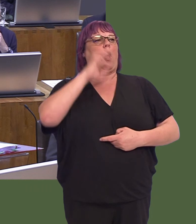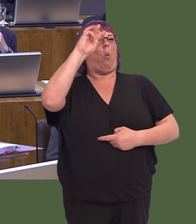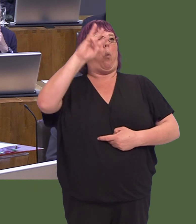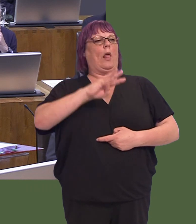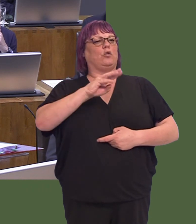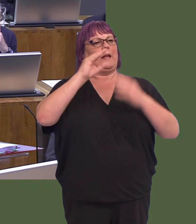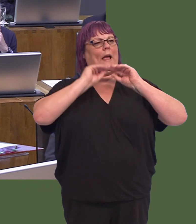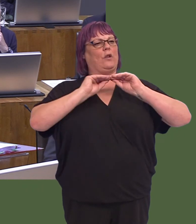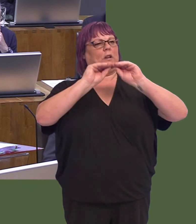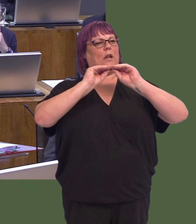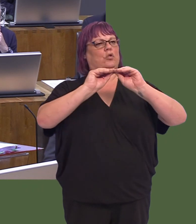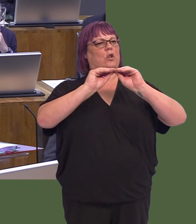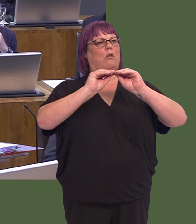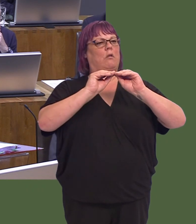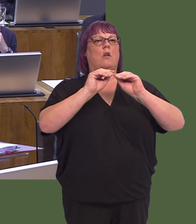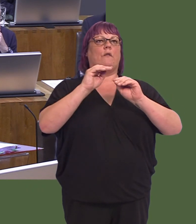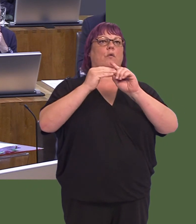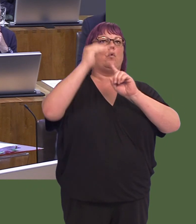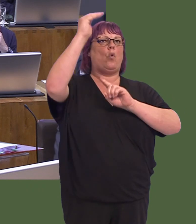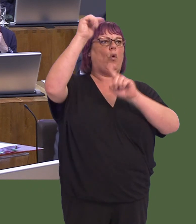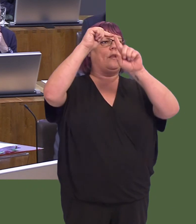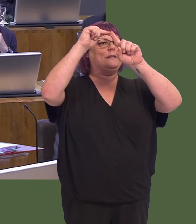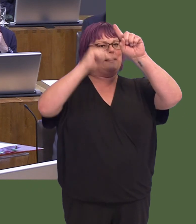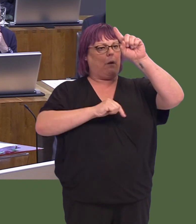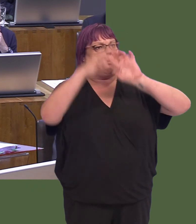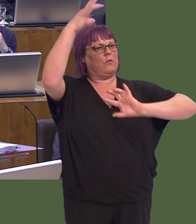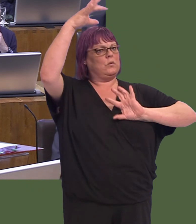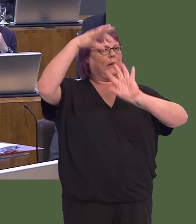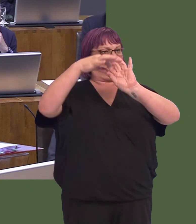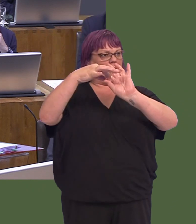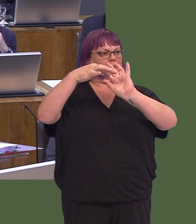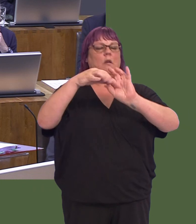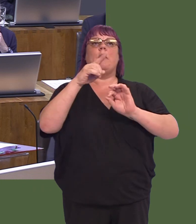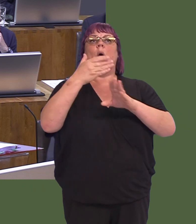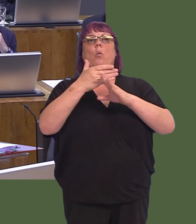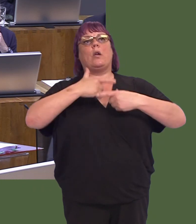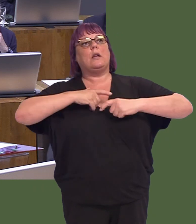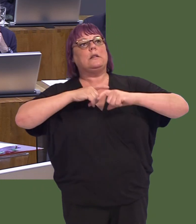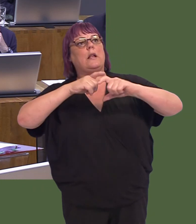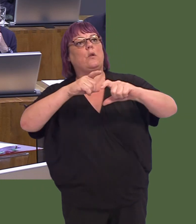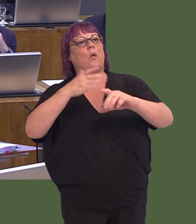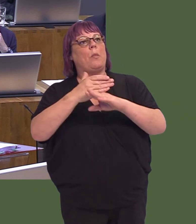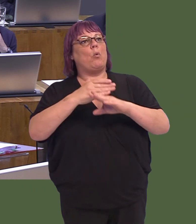Mae'r gwaith yna yn parhau ac, unwaith y bydd y gwaith yn barod, rwy'n siwr bydd yna ddatganiad